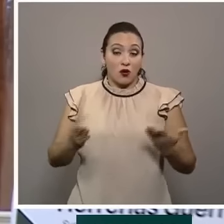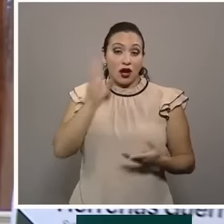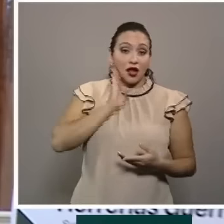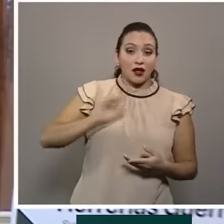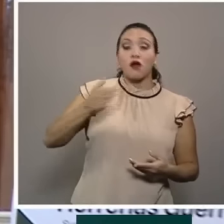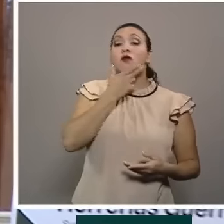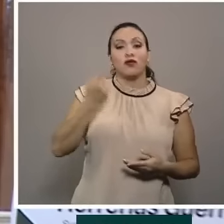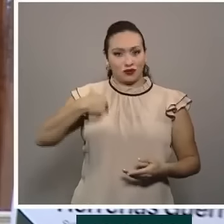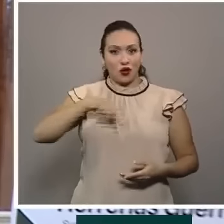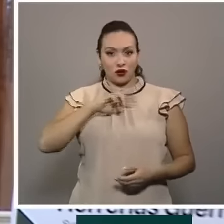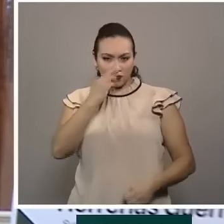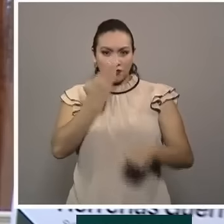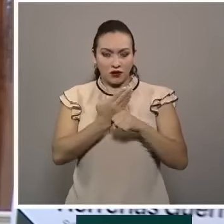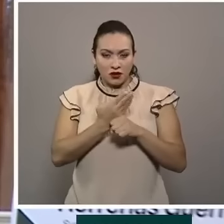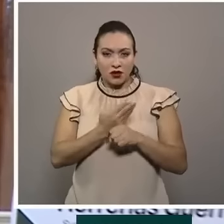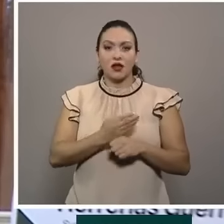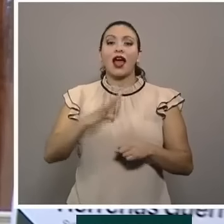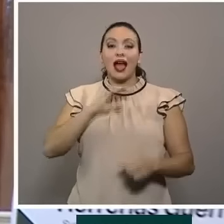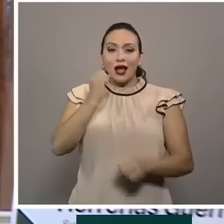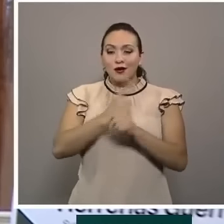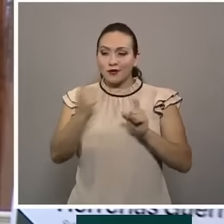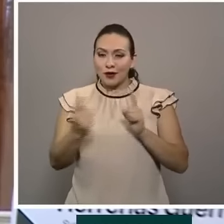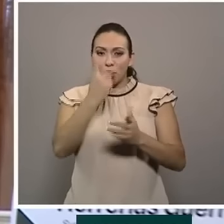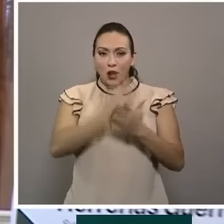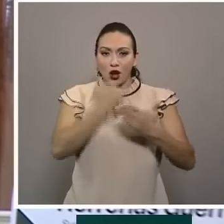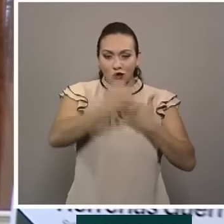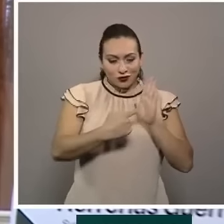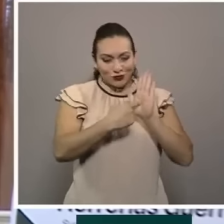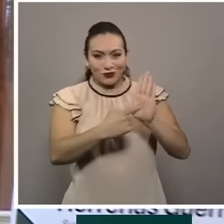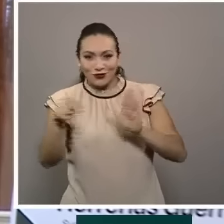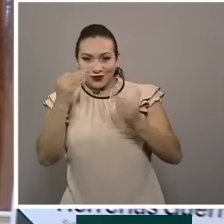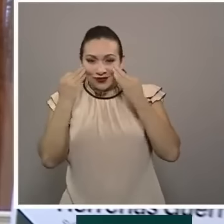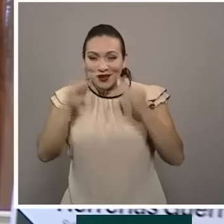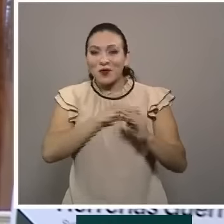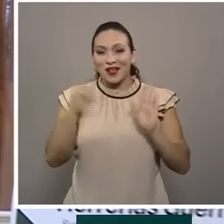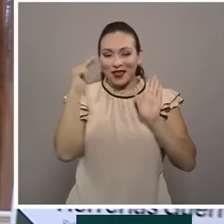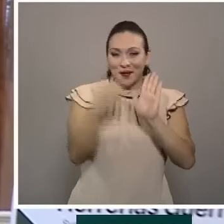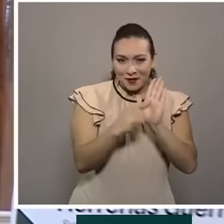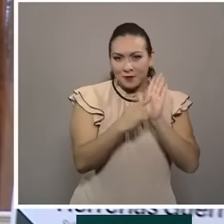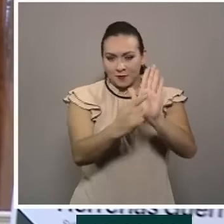público los proyectos que habremos de resolver. Hemos transparentado también todas nuestras